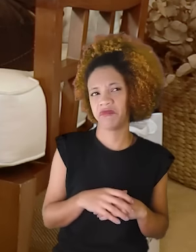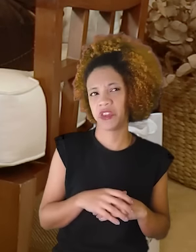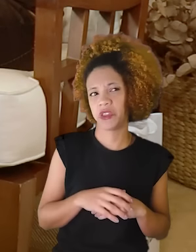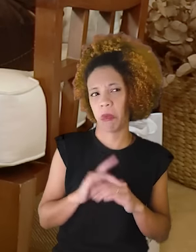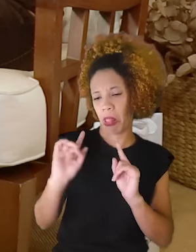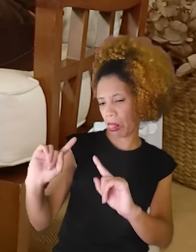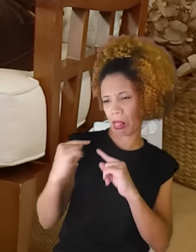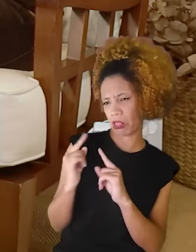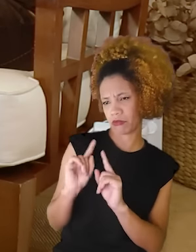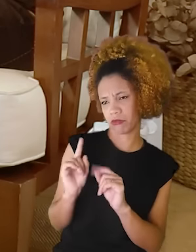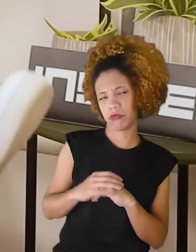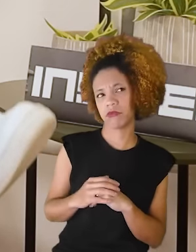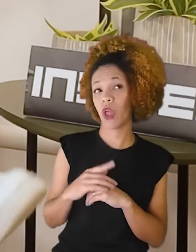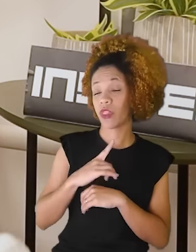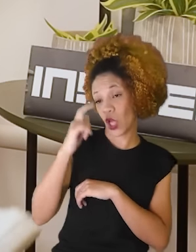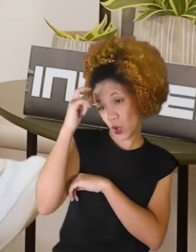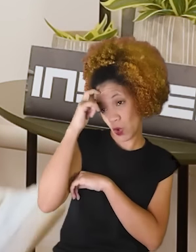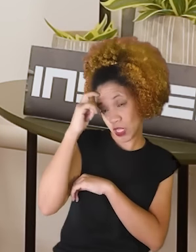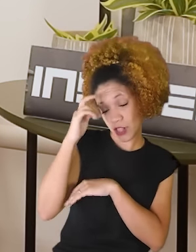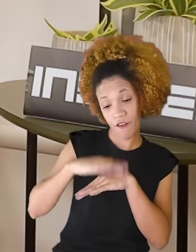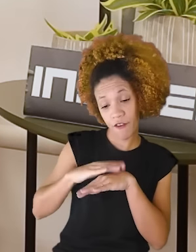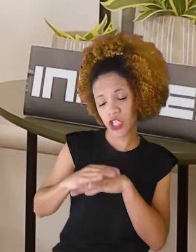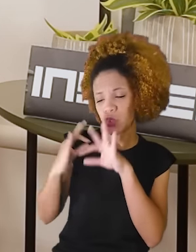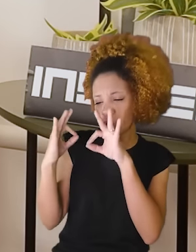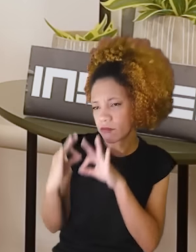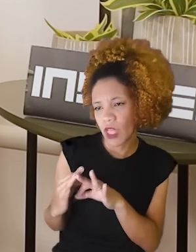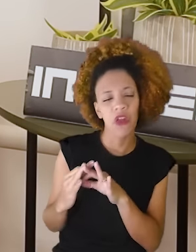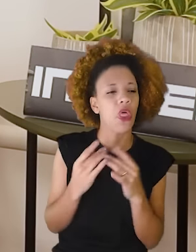não me afeta eu só eu tenho a consciência de que eu faço tudo certo eu não ofendo ninguém eu não